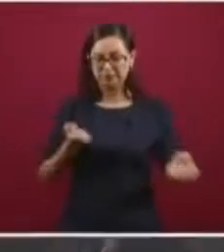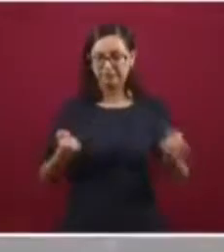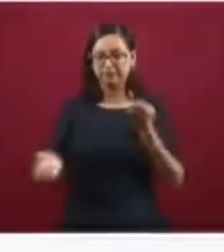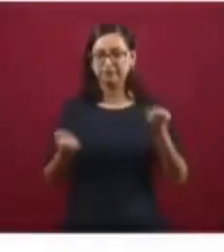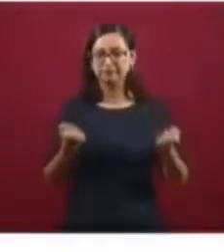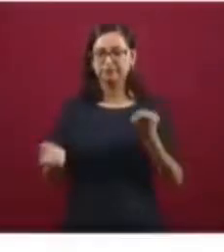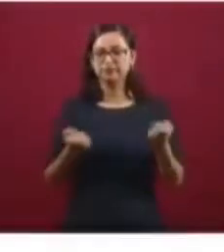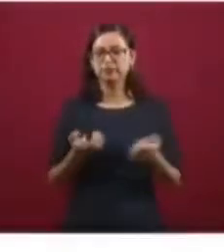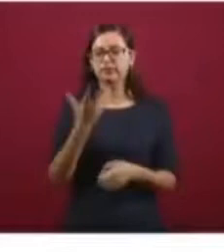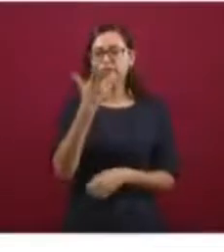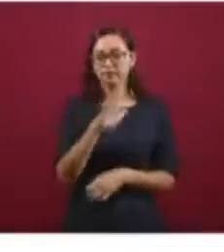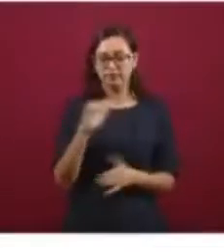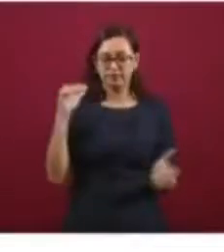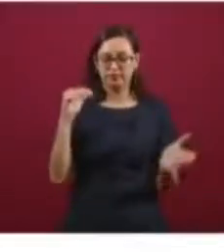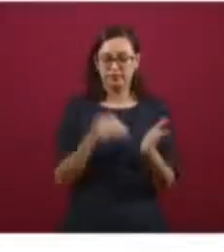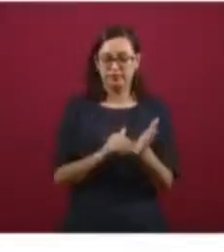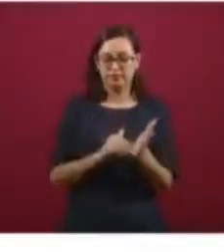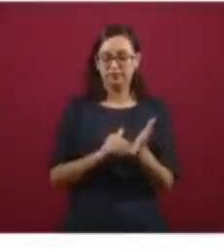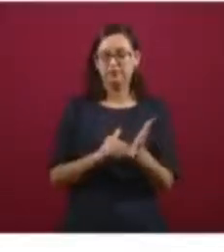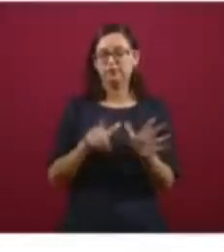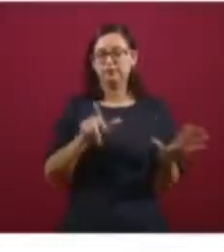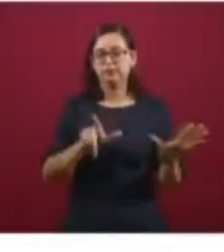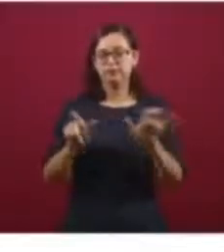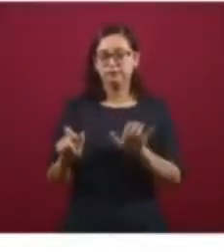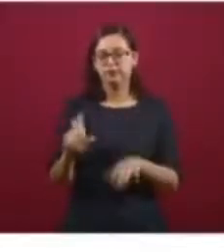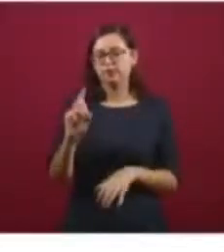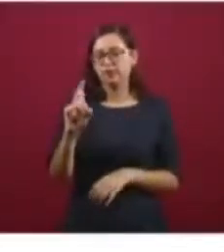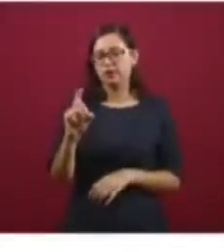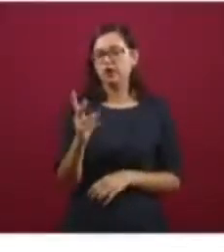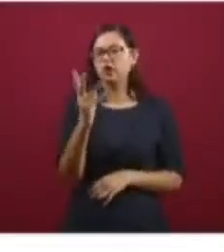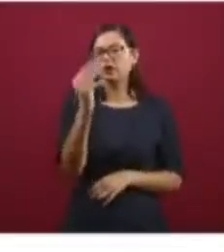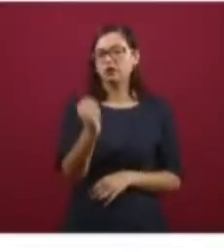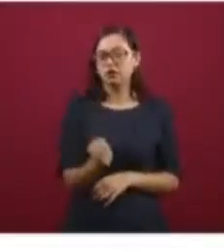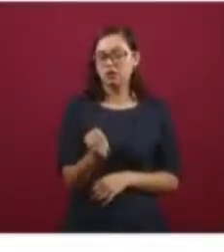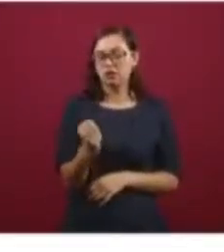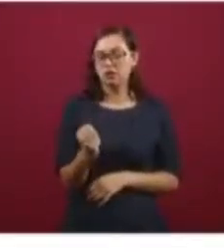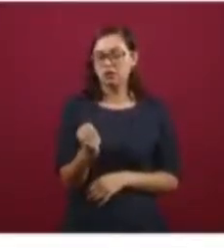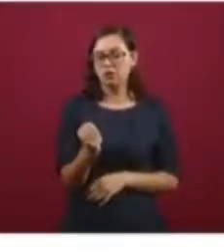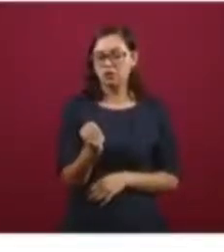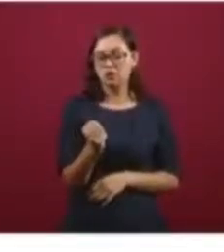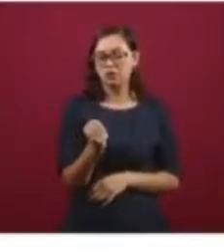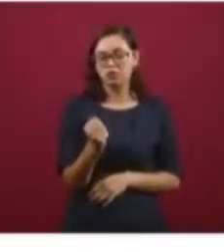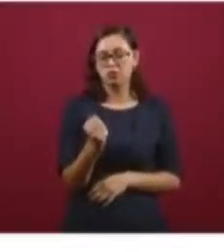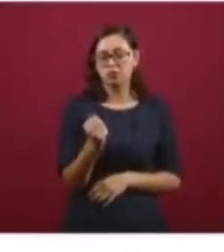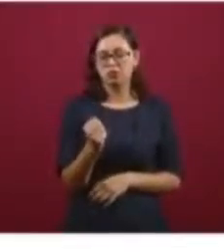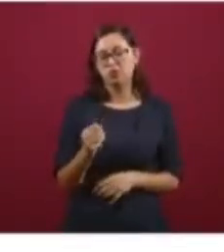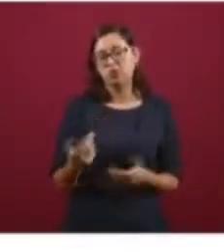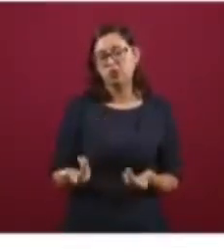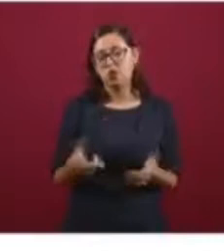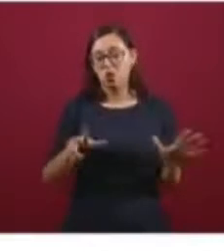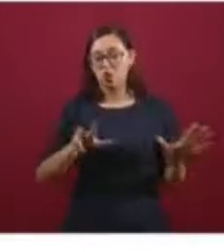realizaron 10 mil 739 y no lo han aprobado 801.